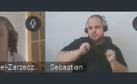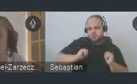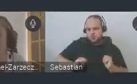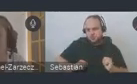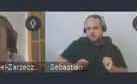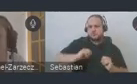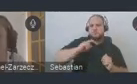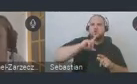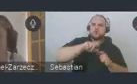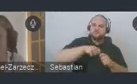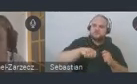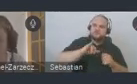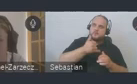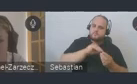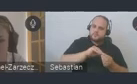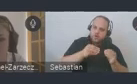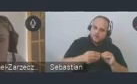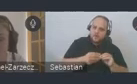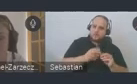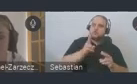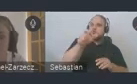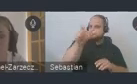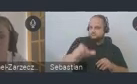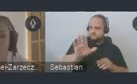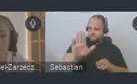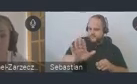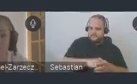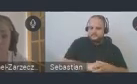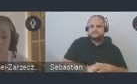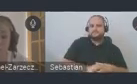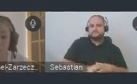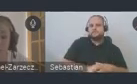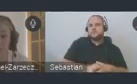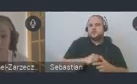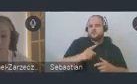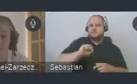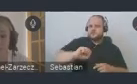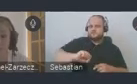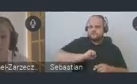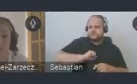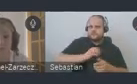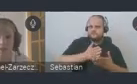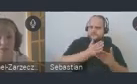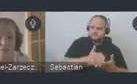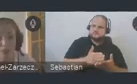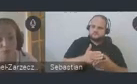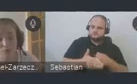rozwiązać jakiś problem, który tylko ona ma. I to jest bardzo fajne wsparcie takich warsztatów czy kursów,